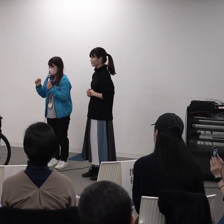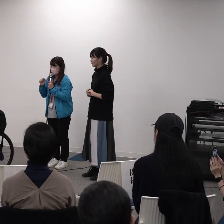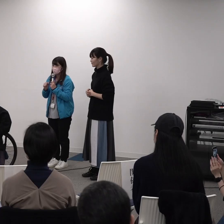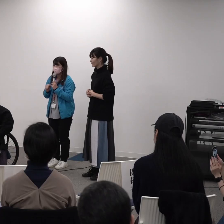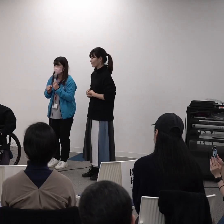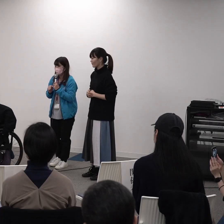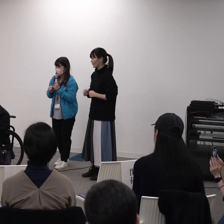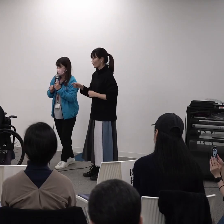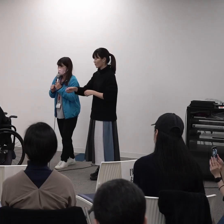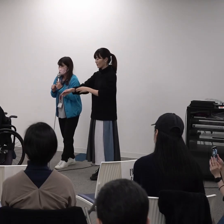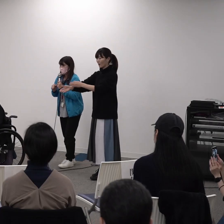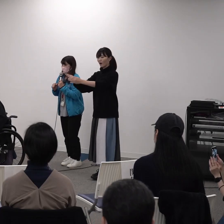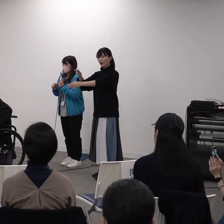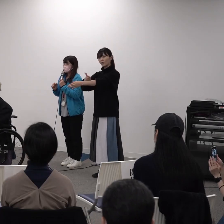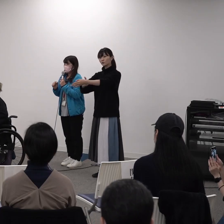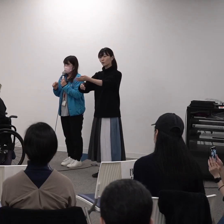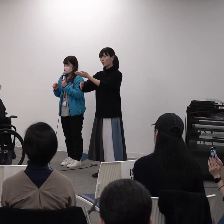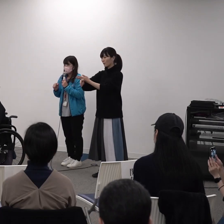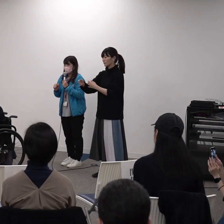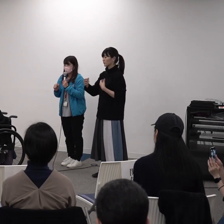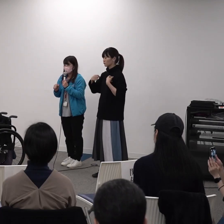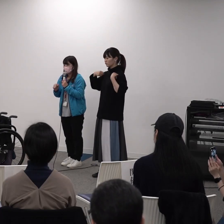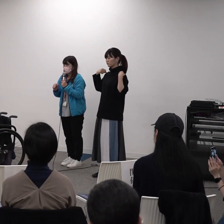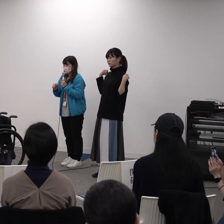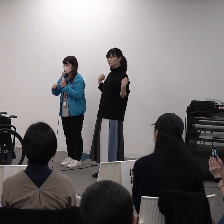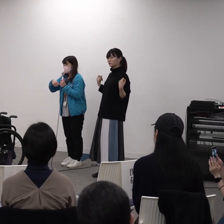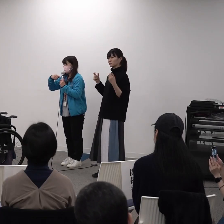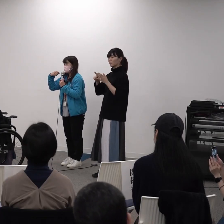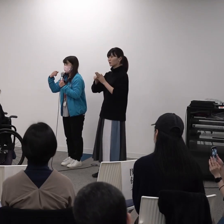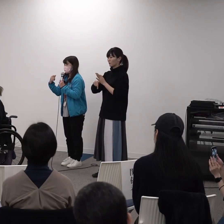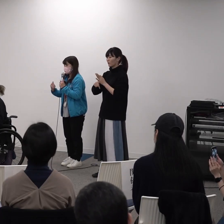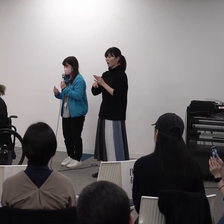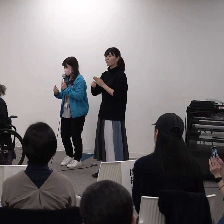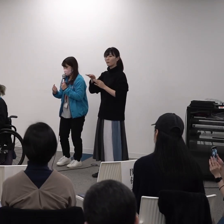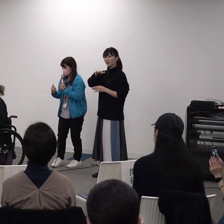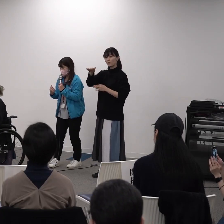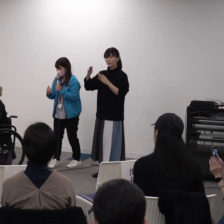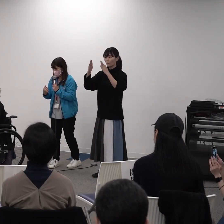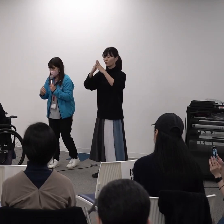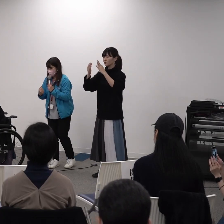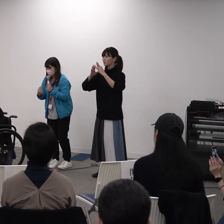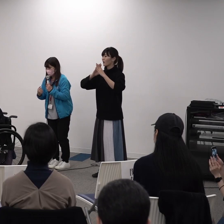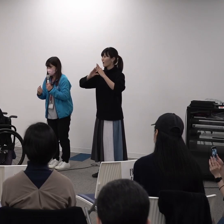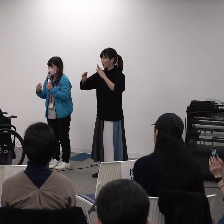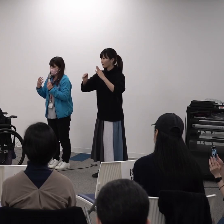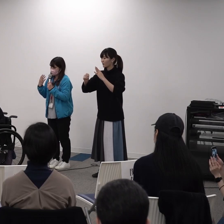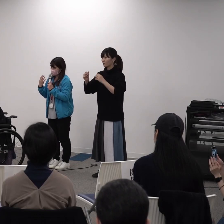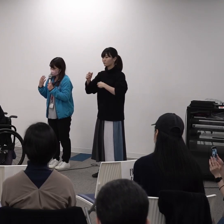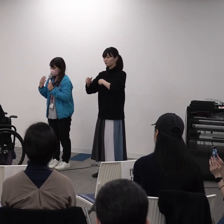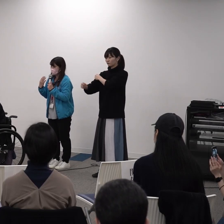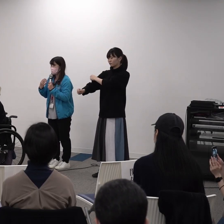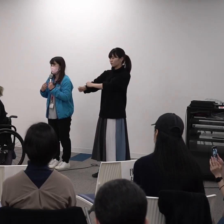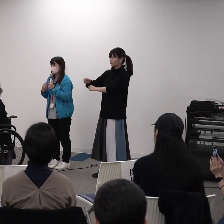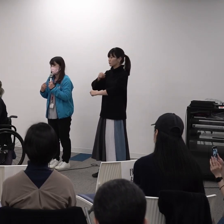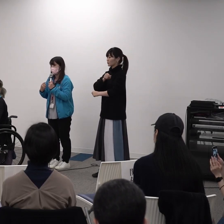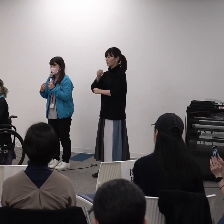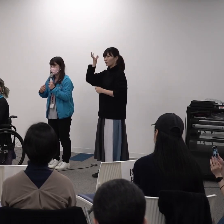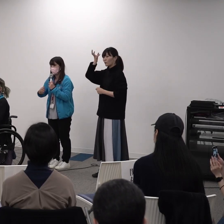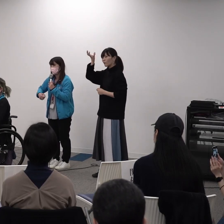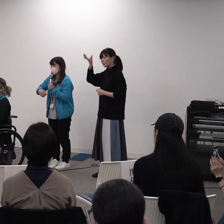こういう長袖の服ですね、脱ぐとき、皆さん 多分この後家帰って脱ぐときにちょっと想像してみてほしいですね